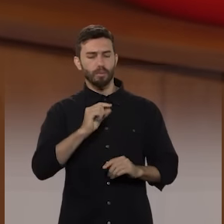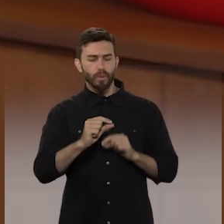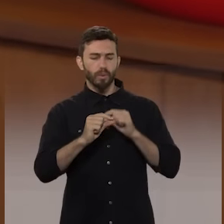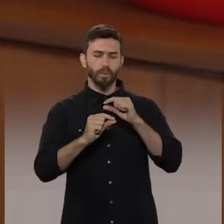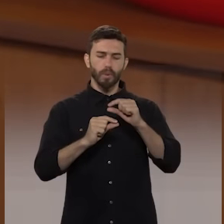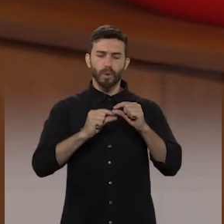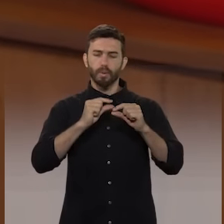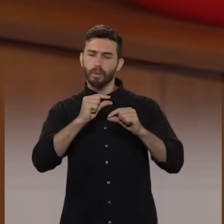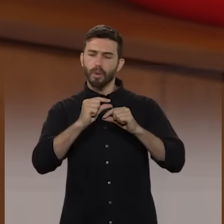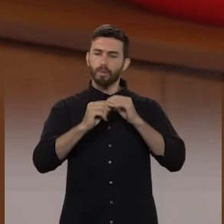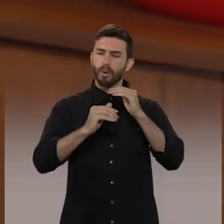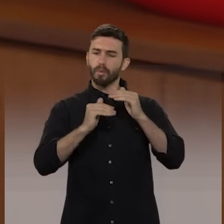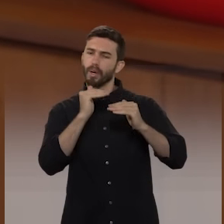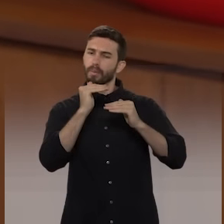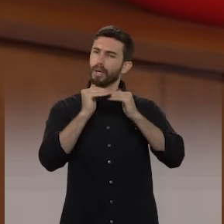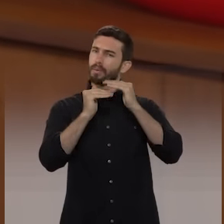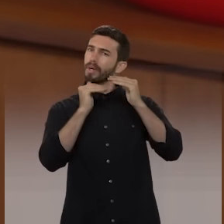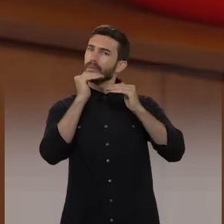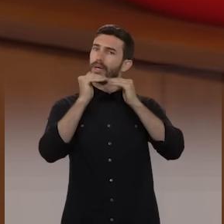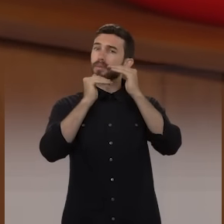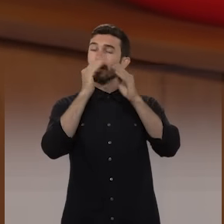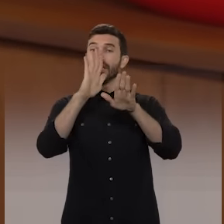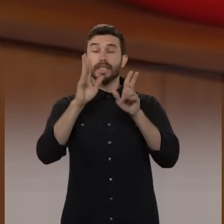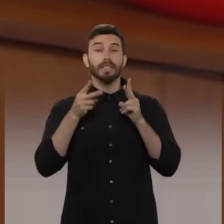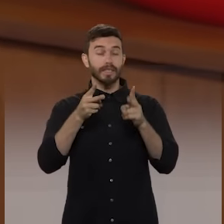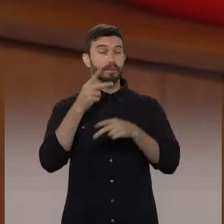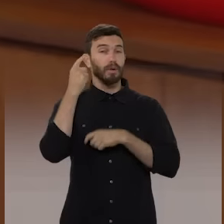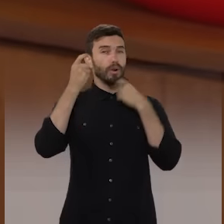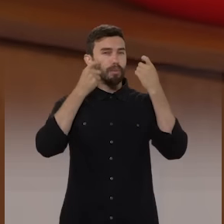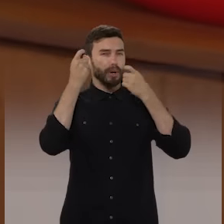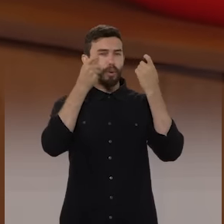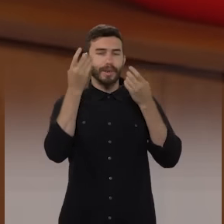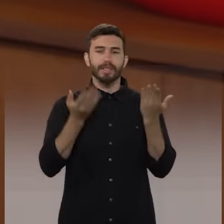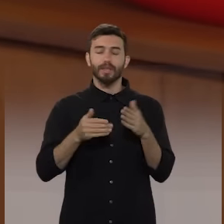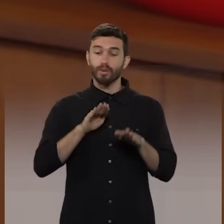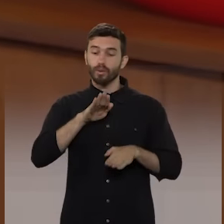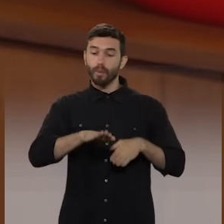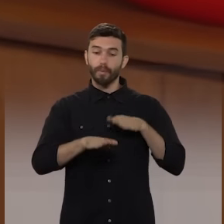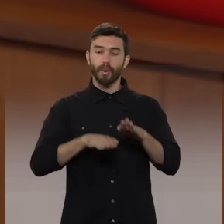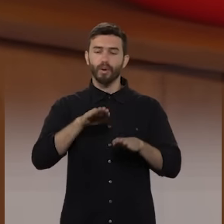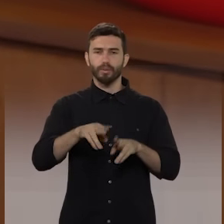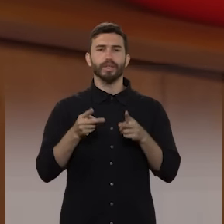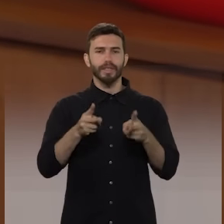sempre com muita preocupação em que cada passo pudesse ser sustentável e que nós pudéssemos